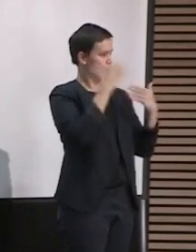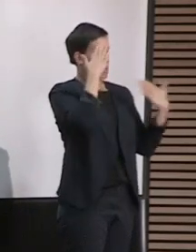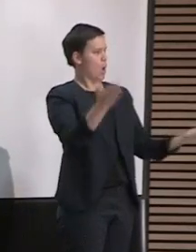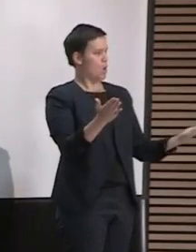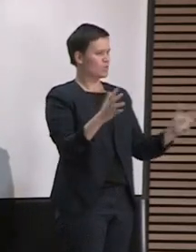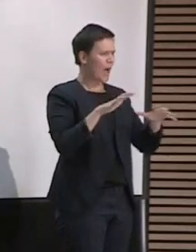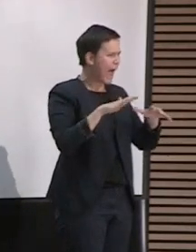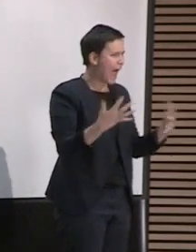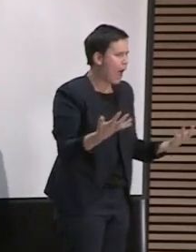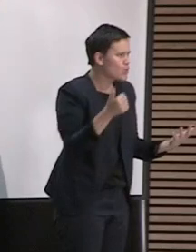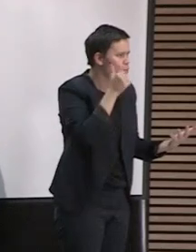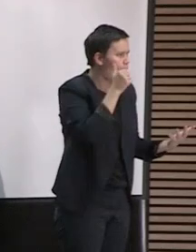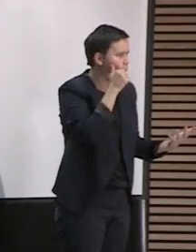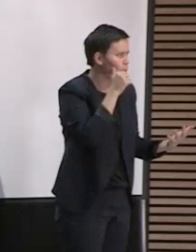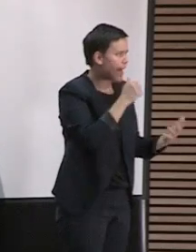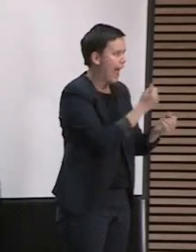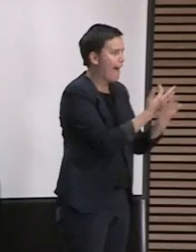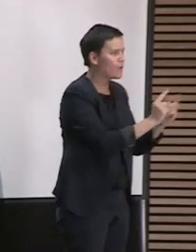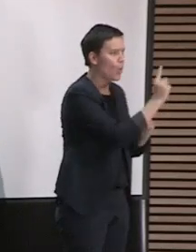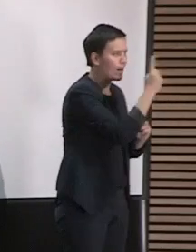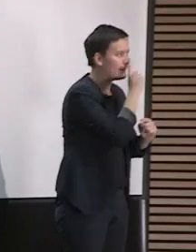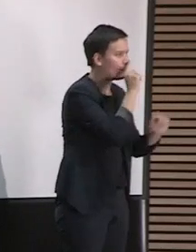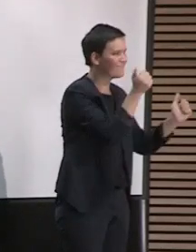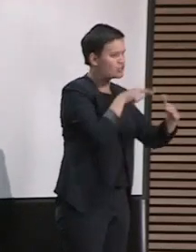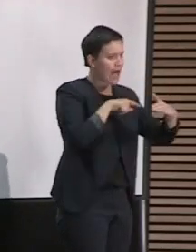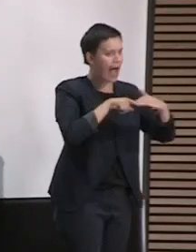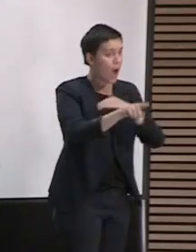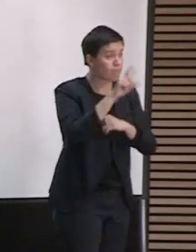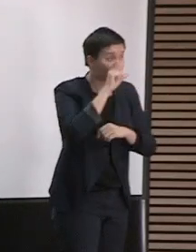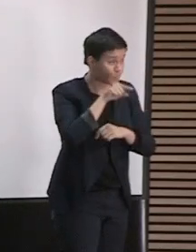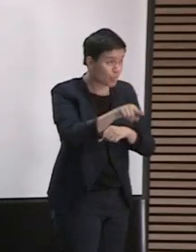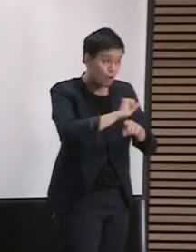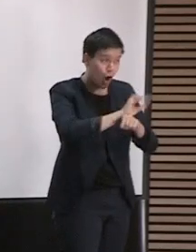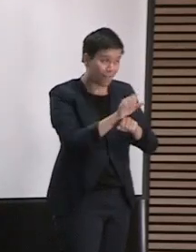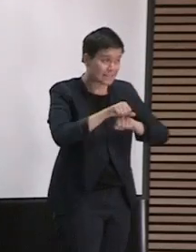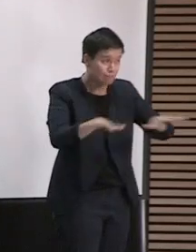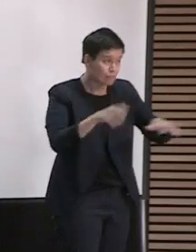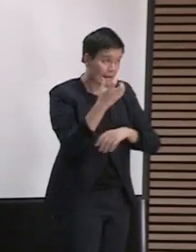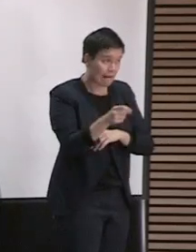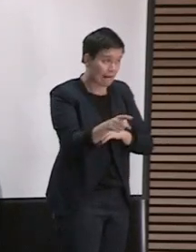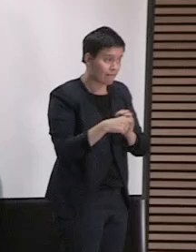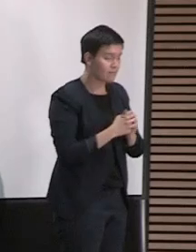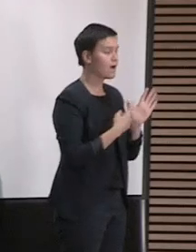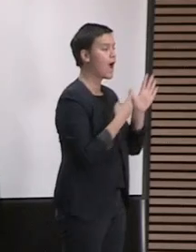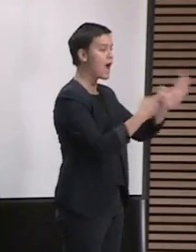Aviation kia mohio ki te tini o nga tangata kua whakahawea he rerenga. Mena kaore o raau e tuhi, e tika ana, me pehea e